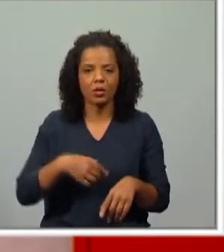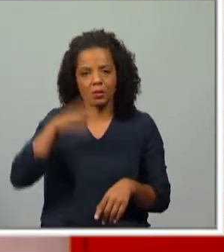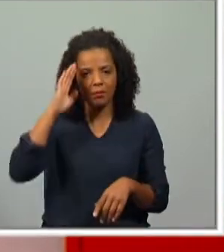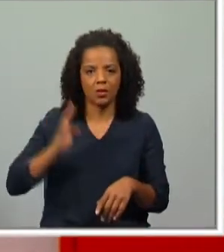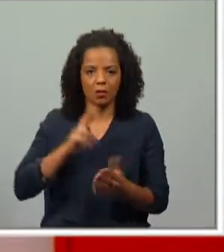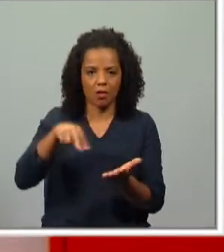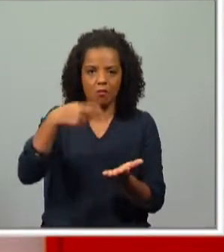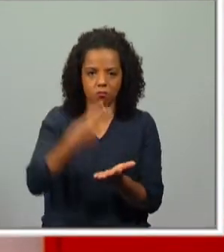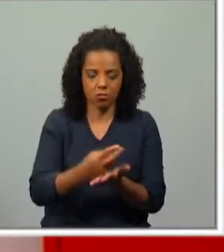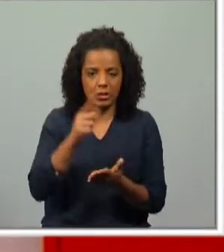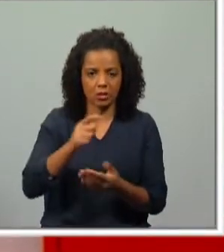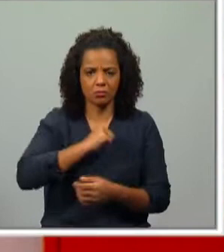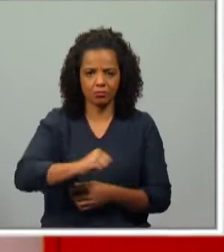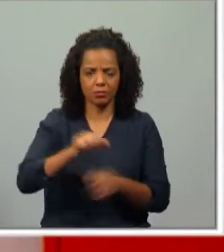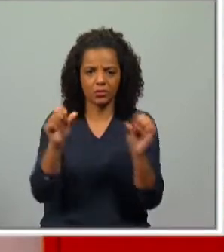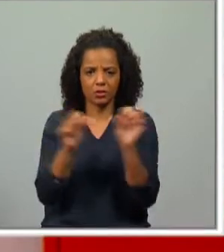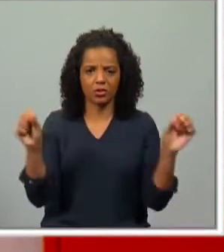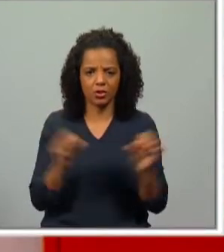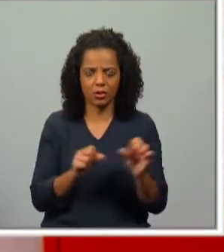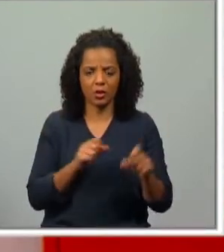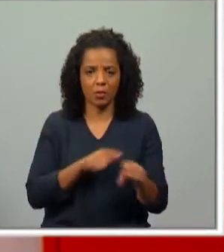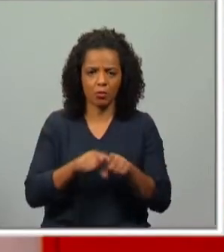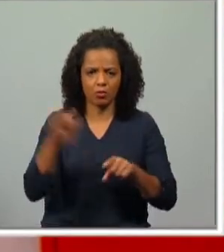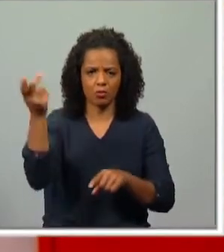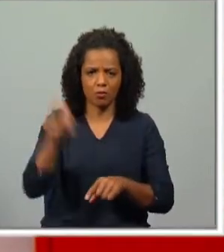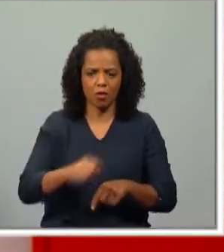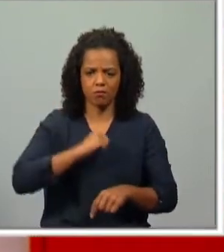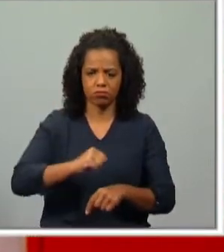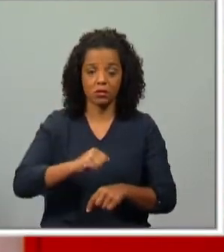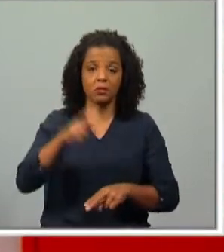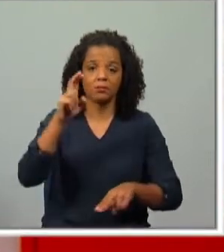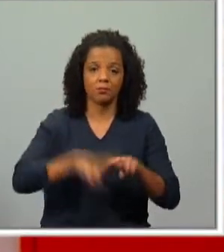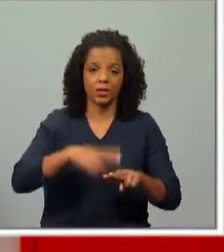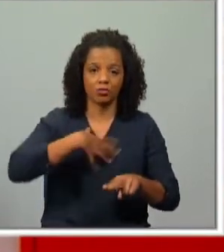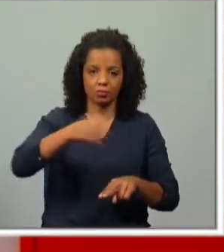manifestou-se contra o sistema político que passou a vigorar foi preso e até foi 公開反對政治制度生效的被逮捕，甚至被